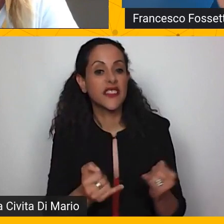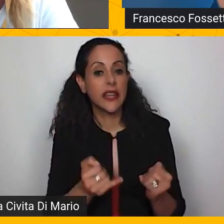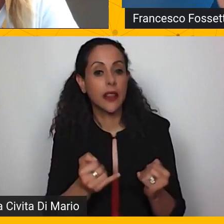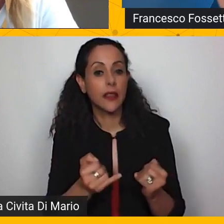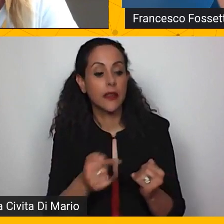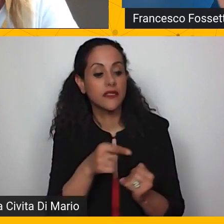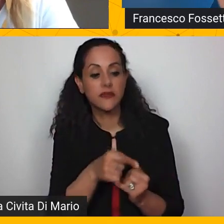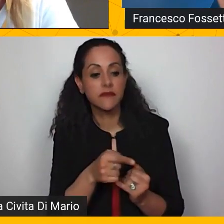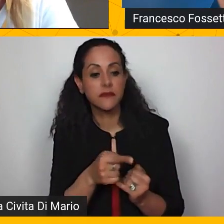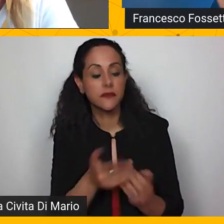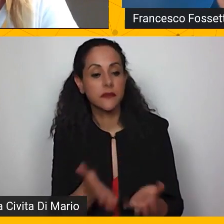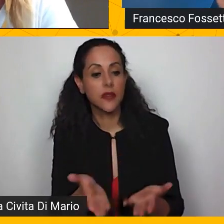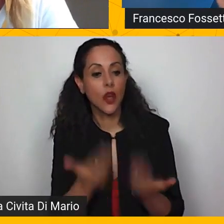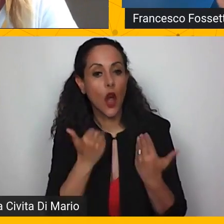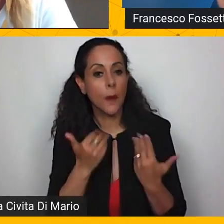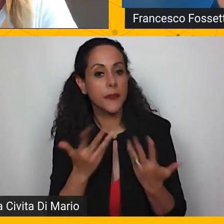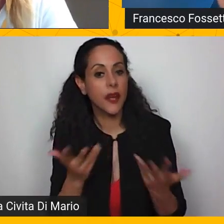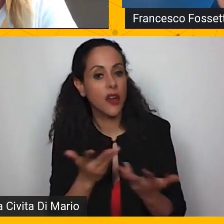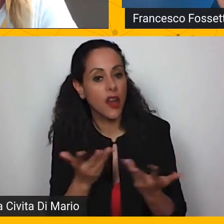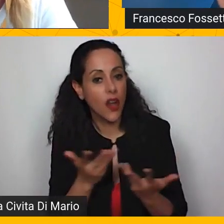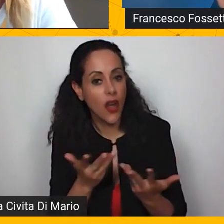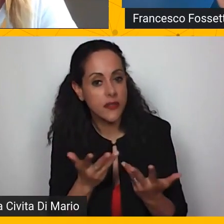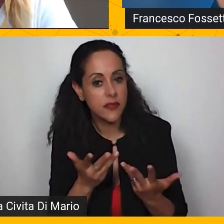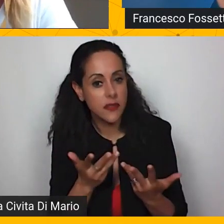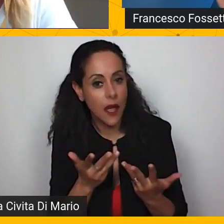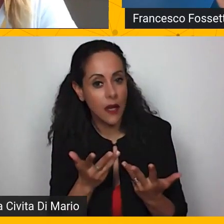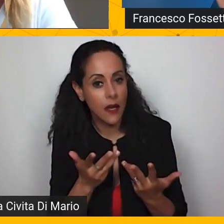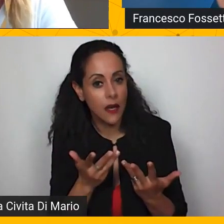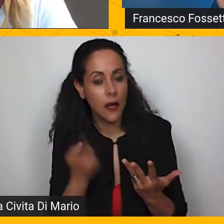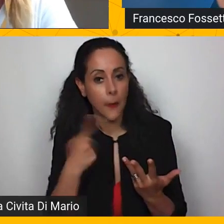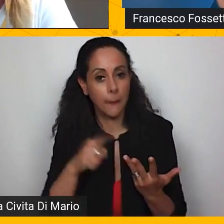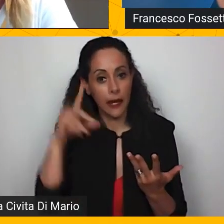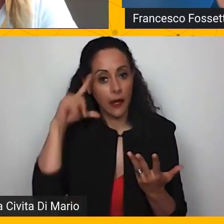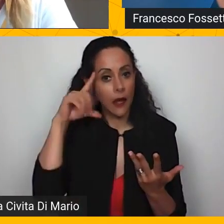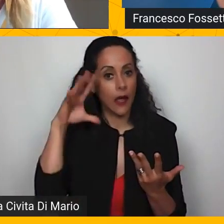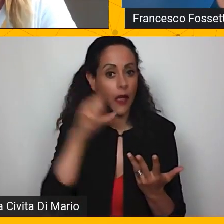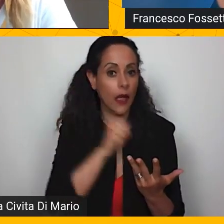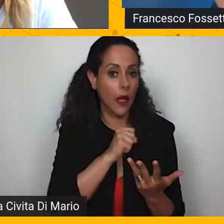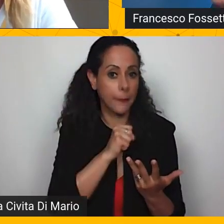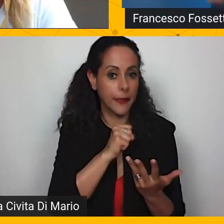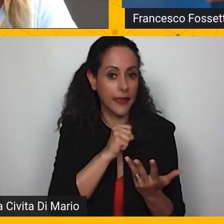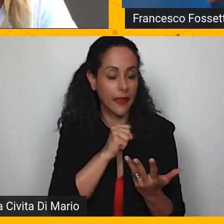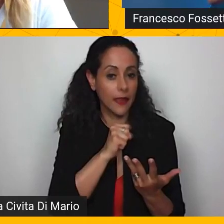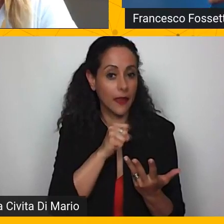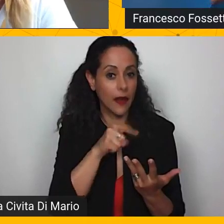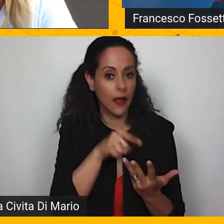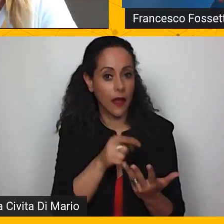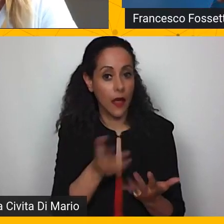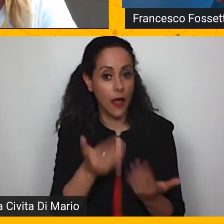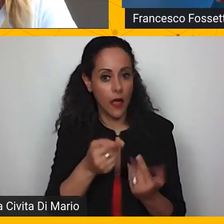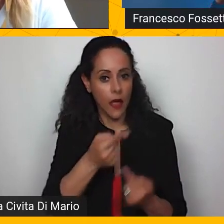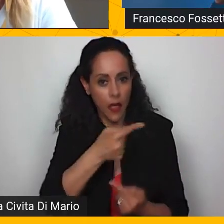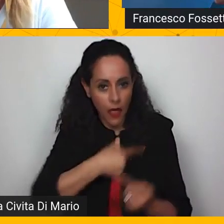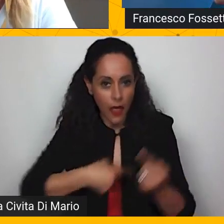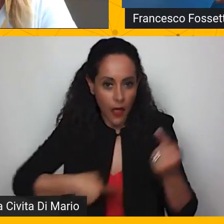figli che cosa si sta andando ad acquistare per capire se un